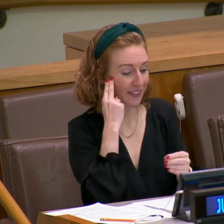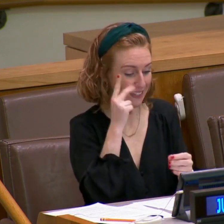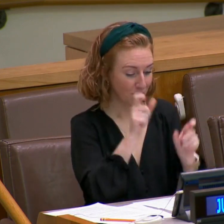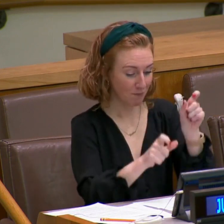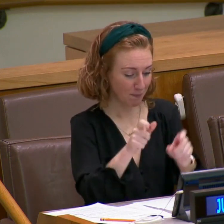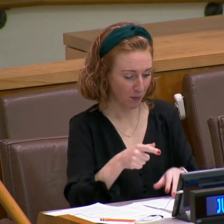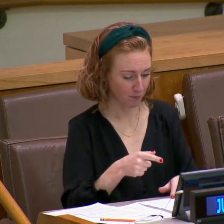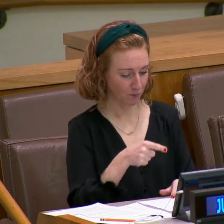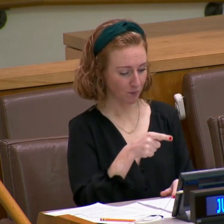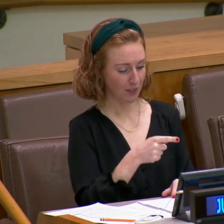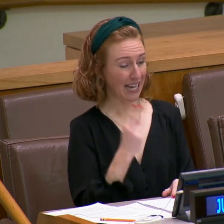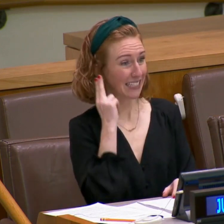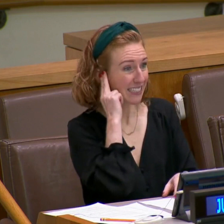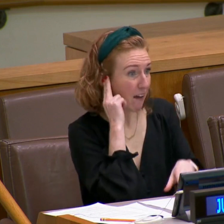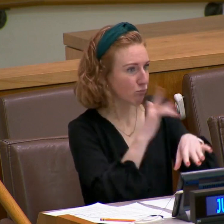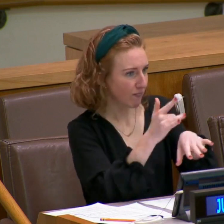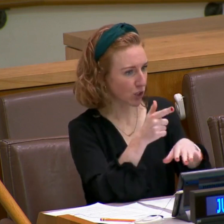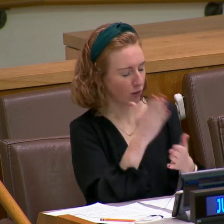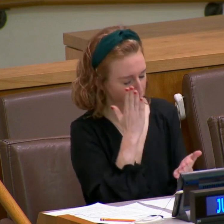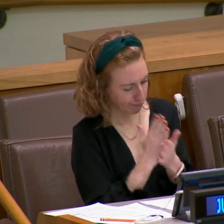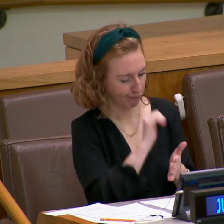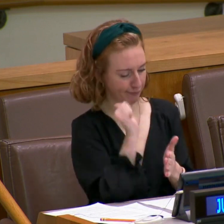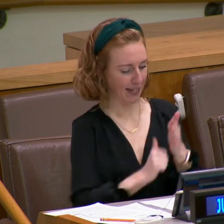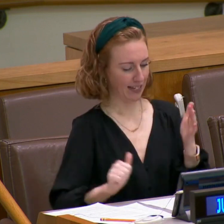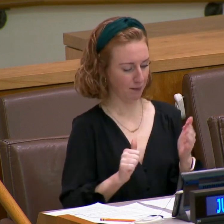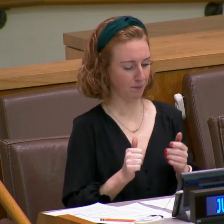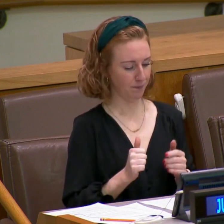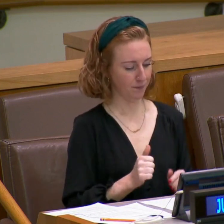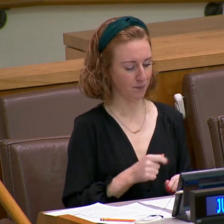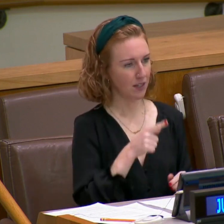con los niños sordos, los profesionales sordos son los verdaderos expertos en la sordera y